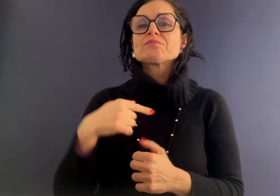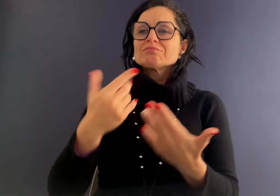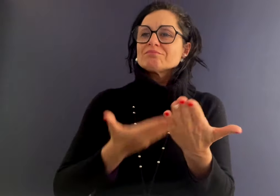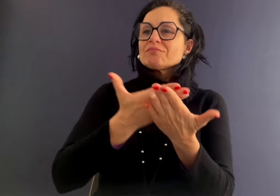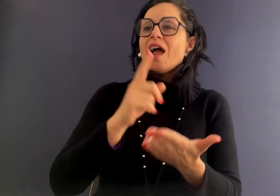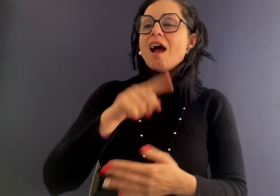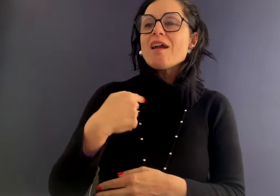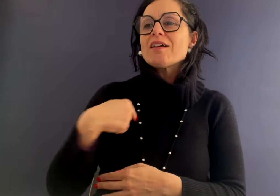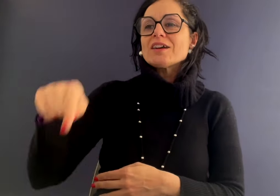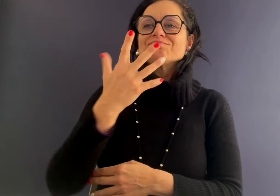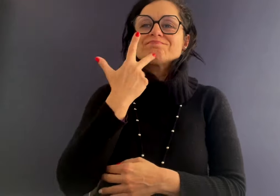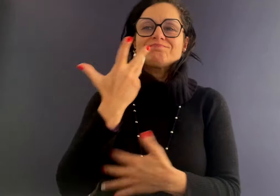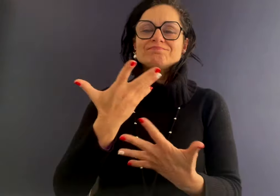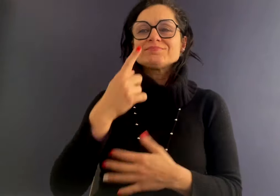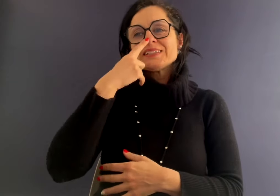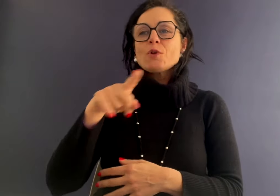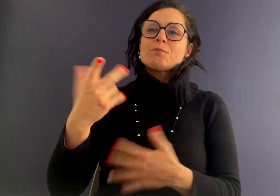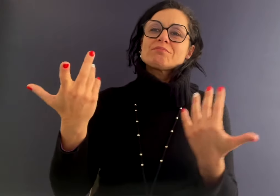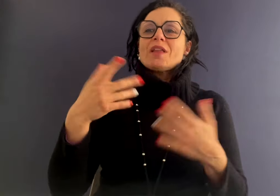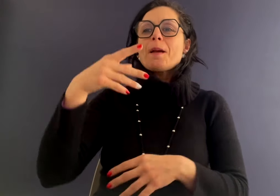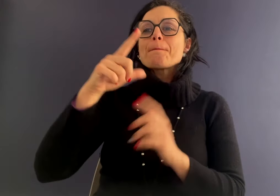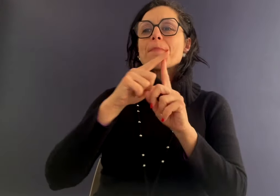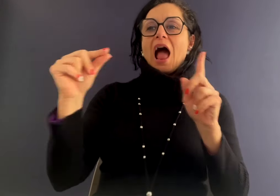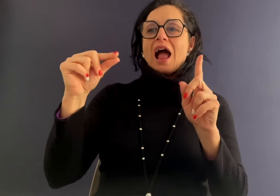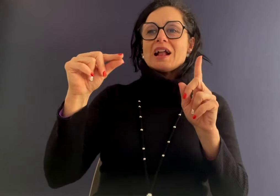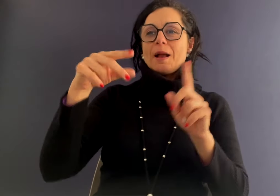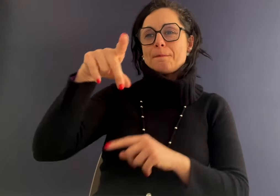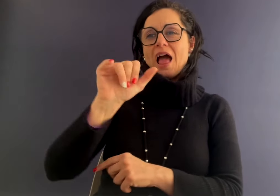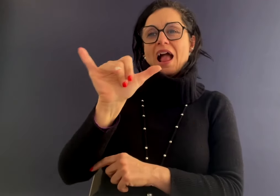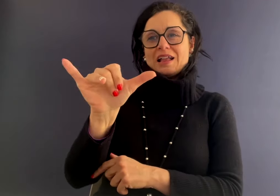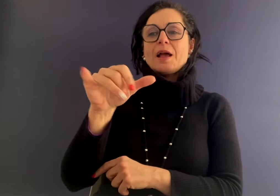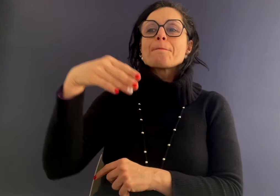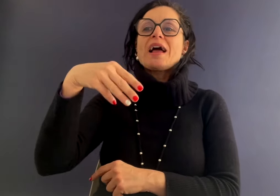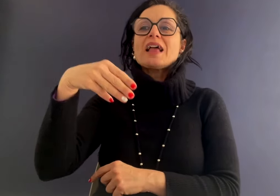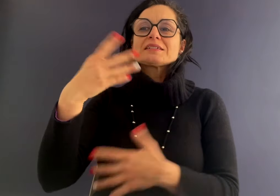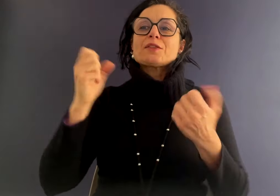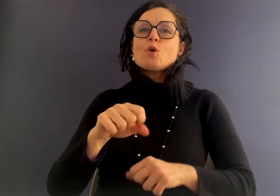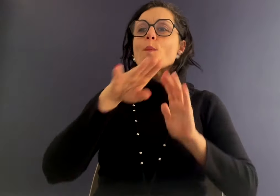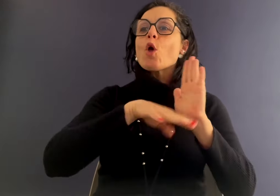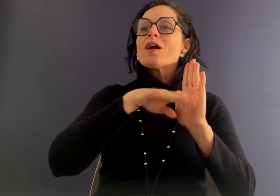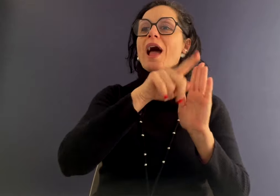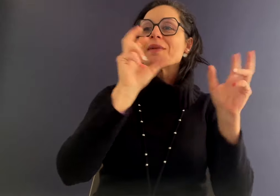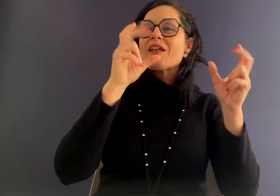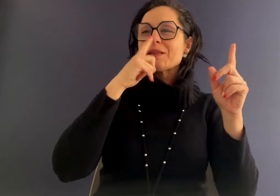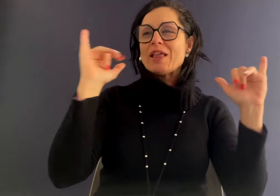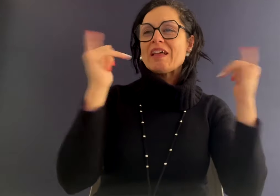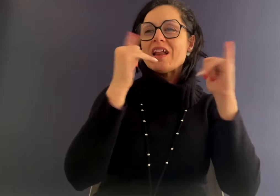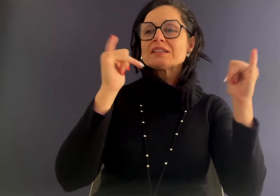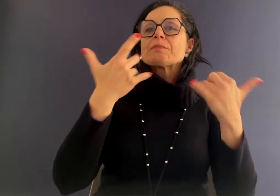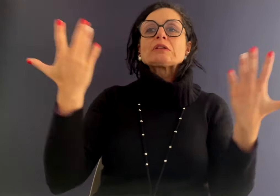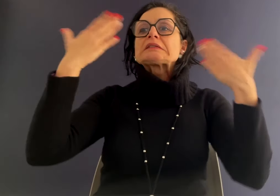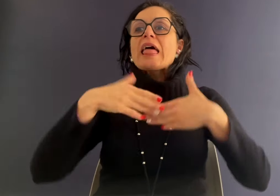L’altro punto su cui abbiamo voluto parlare è porre la nostra attenzione su Mediaset Play di modo che vi fosse la possibilità